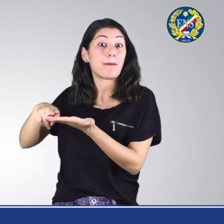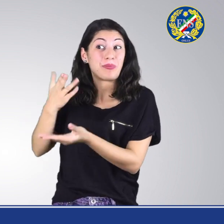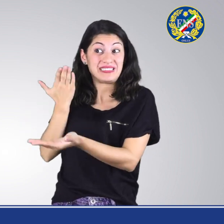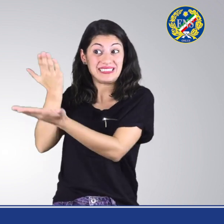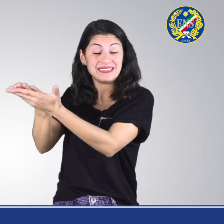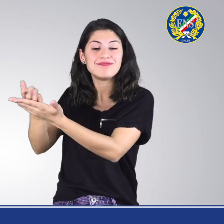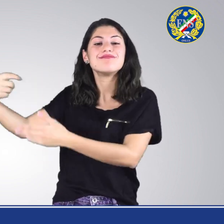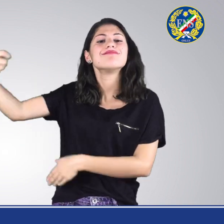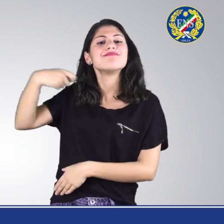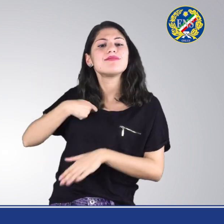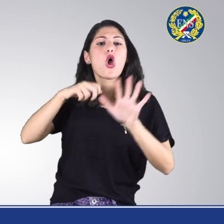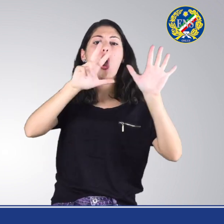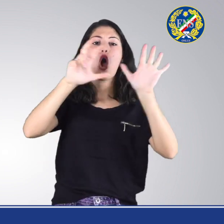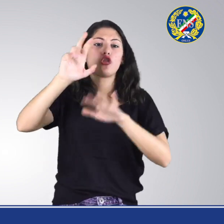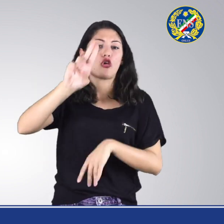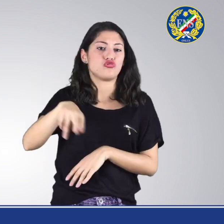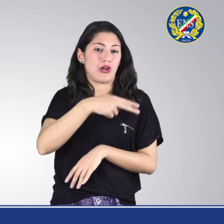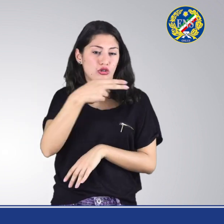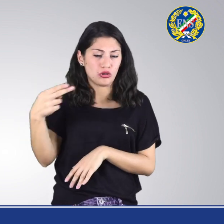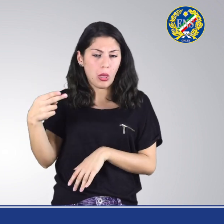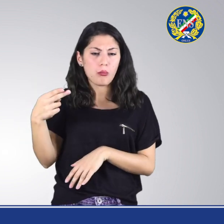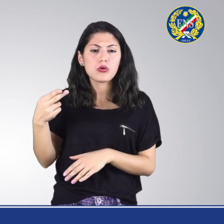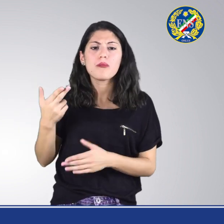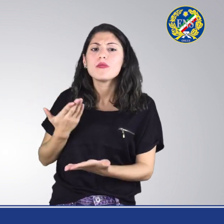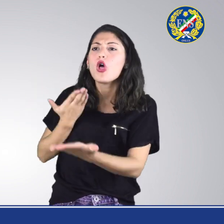Per chiedere il all'INPSil premio di 800 euro